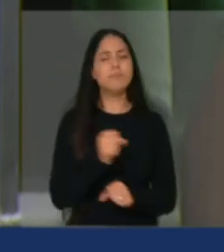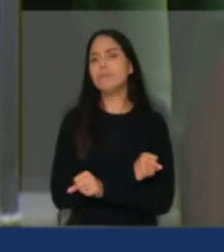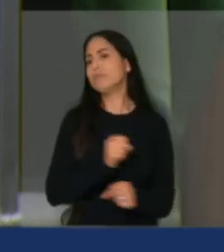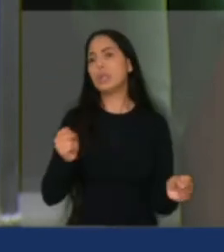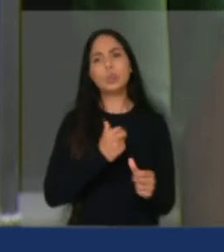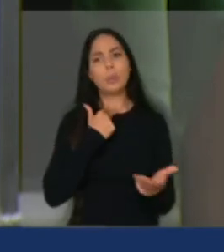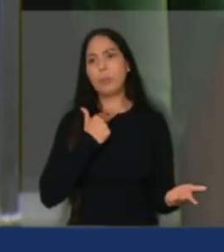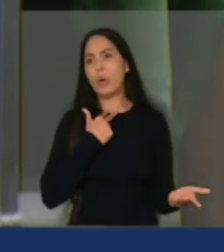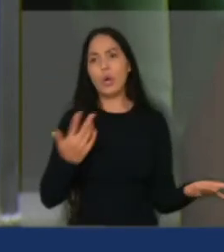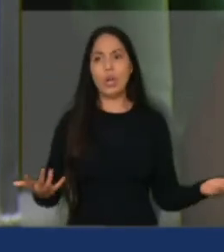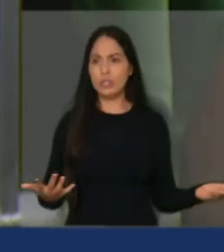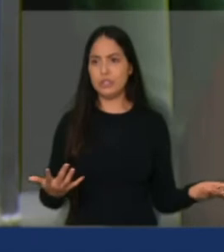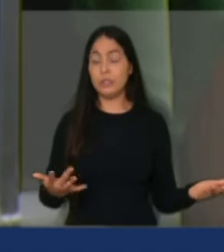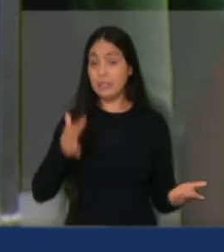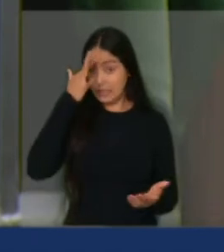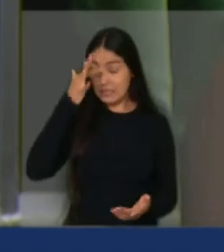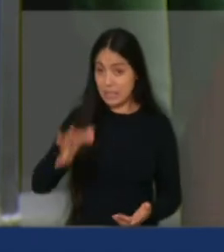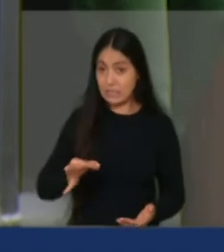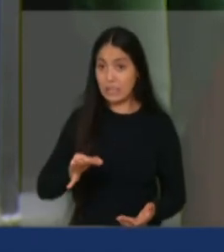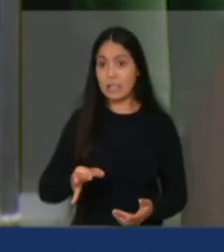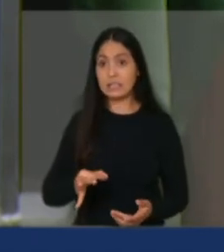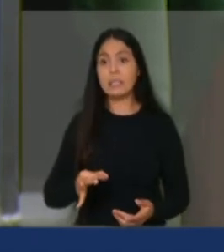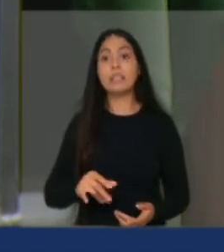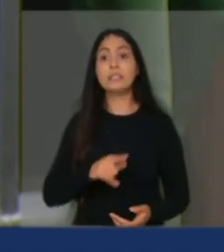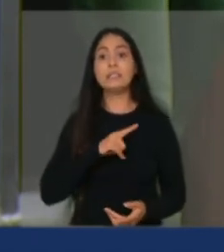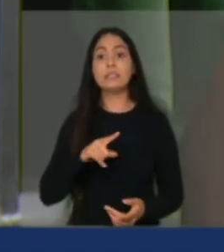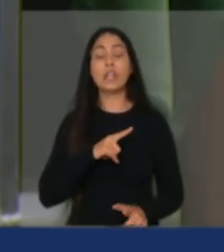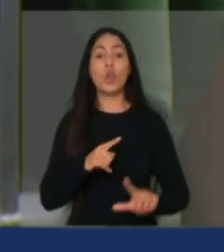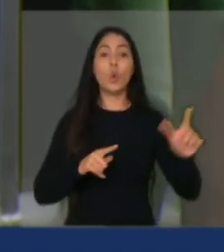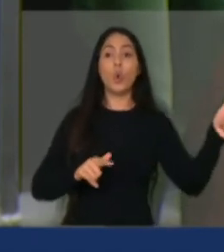CERTEZA, ABSOLUTA, OS GRANDES PATRÕES, QUANDO ESTADO DO TOCANTINS, GRANDE FAZENDEIROS,